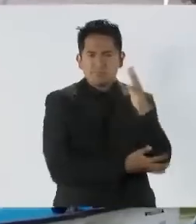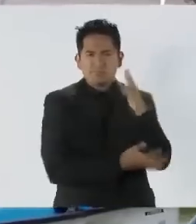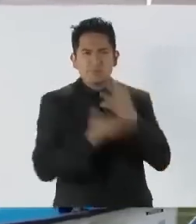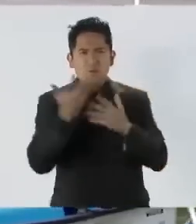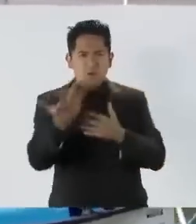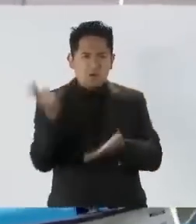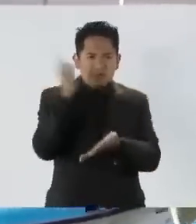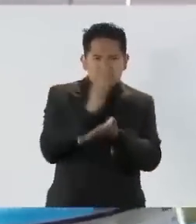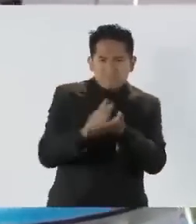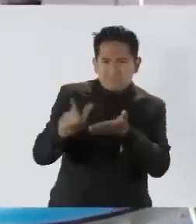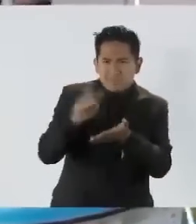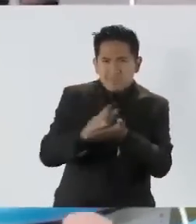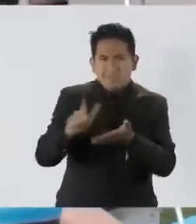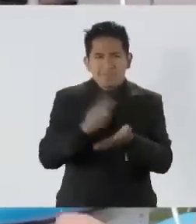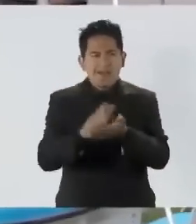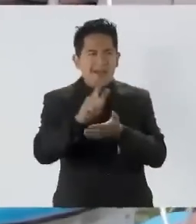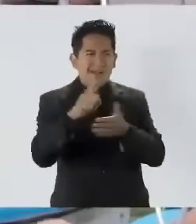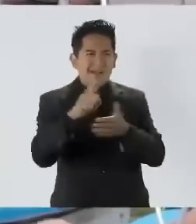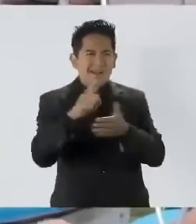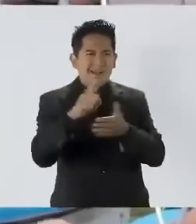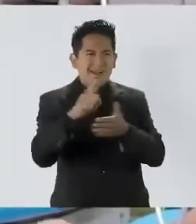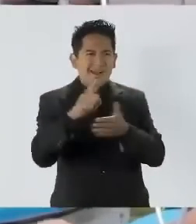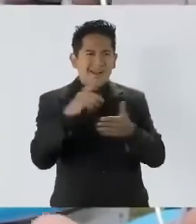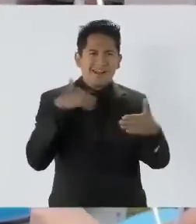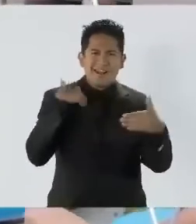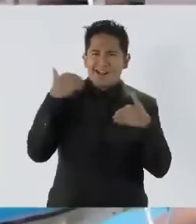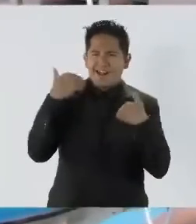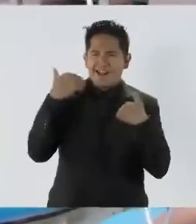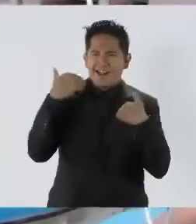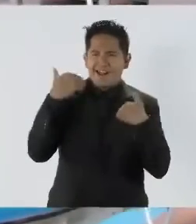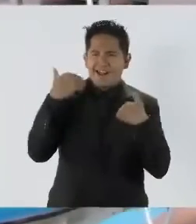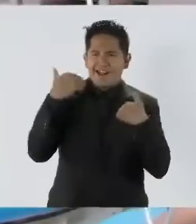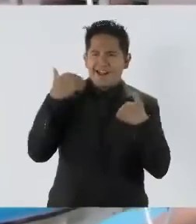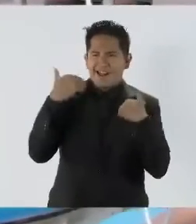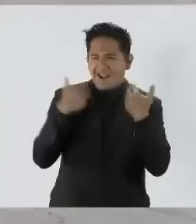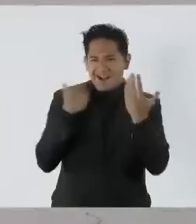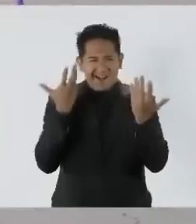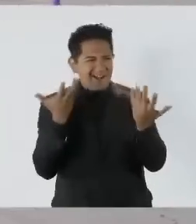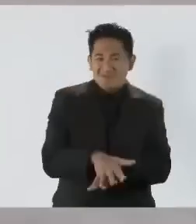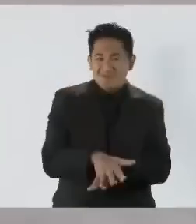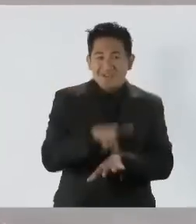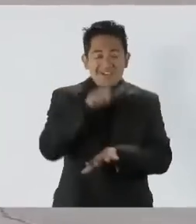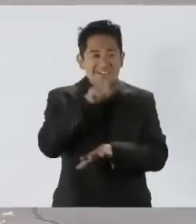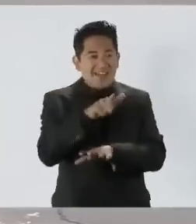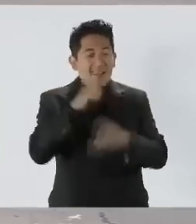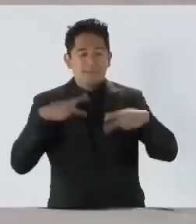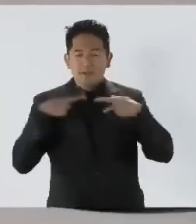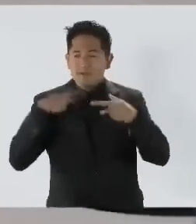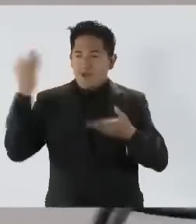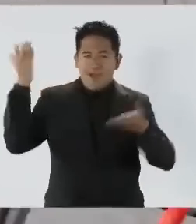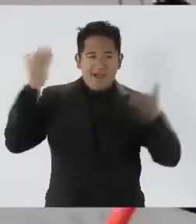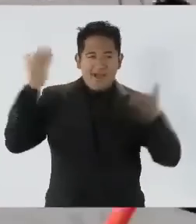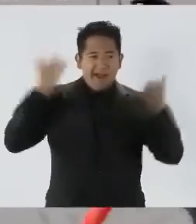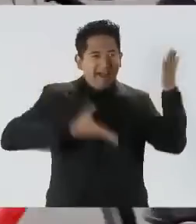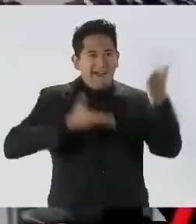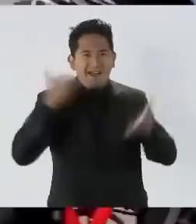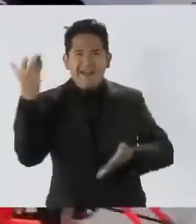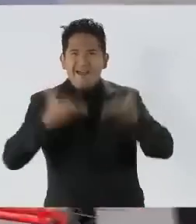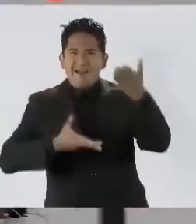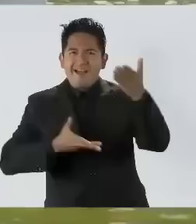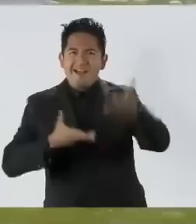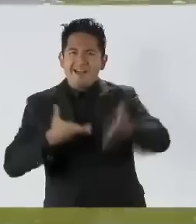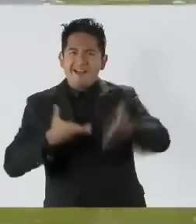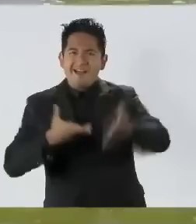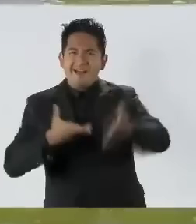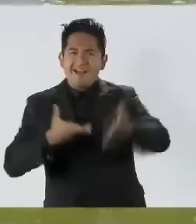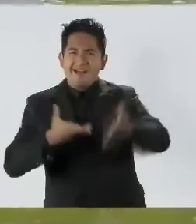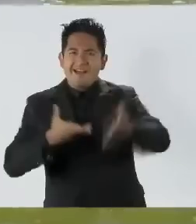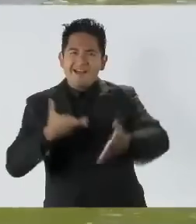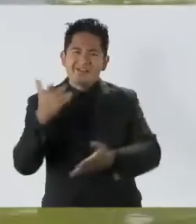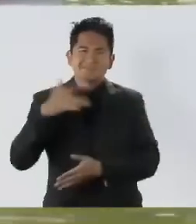reír incluir y amar y eso es lo que queremos que pase con la transformación del espacio